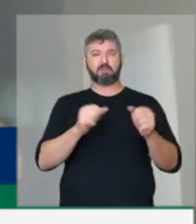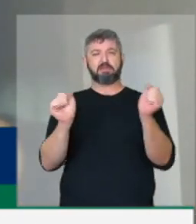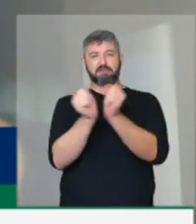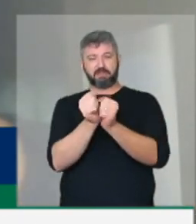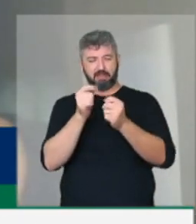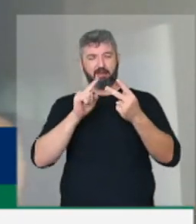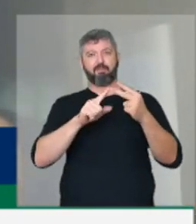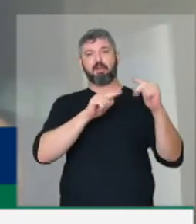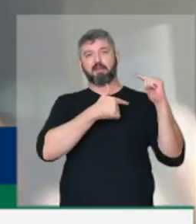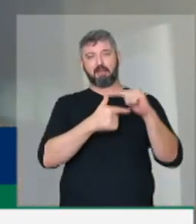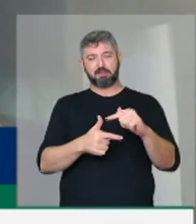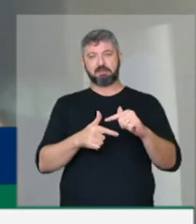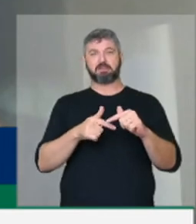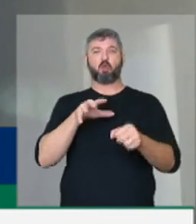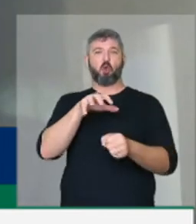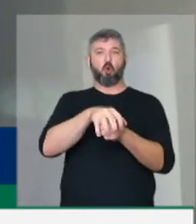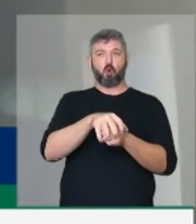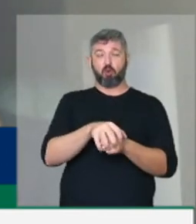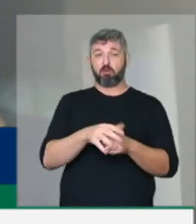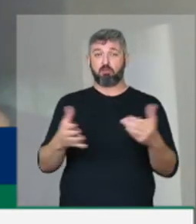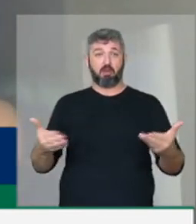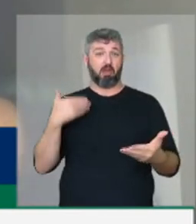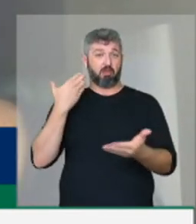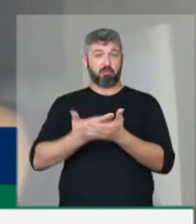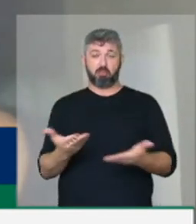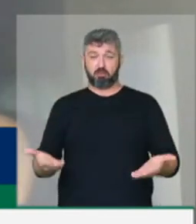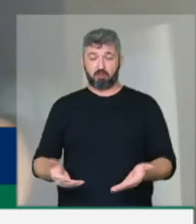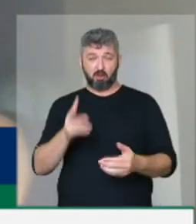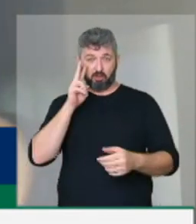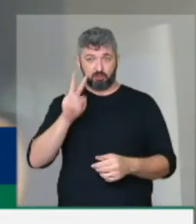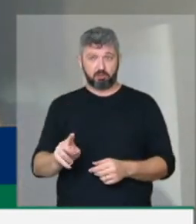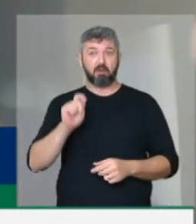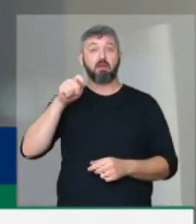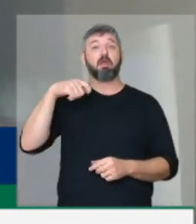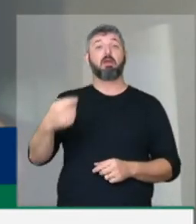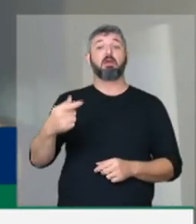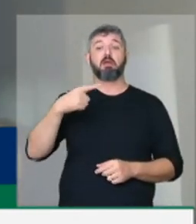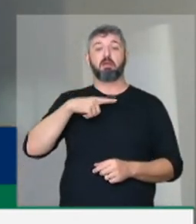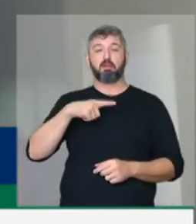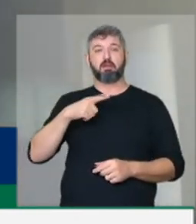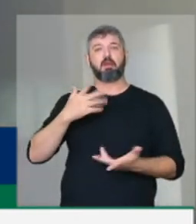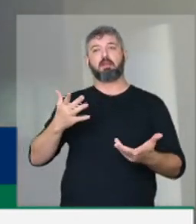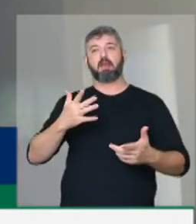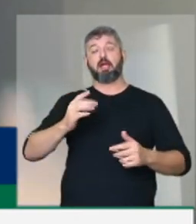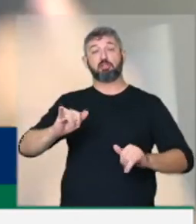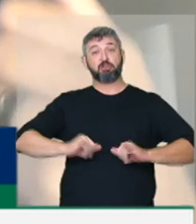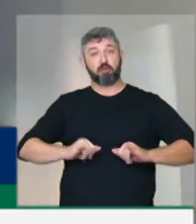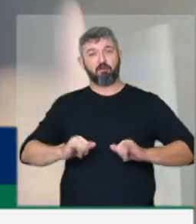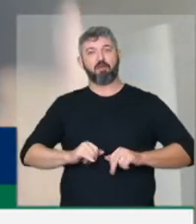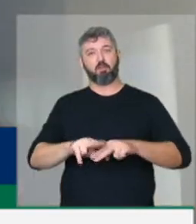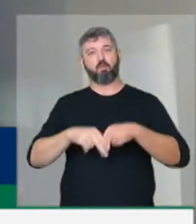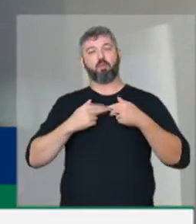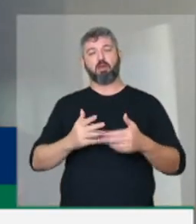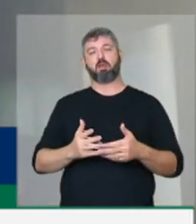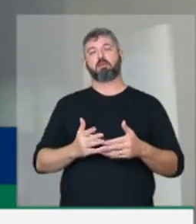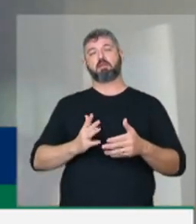COLONIAL... ELA... ELA ESTÁ EXPLÍCITA QUANDO A GENTE PEGAR QUEM É QUE ESTÁ LASCADO COM ESSA DESIGUALDADE HISTÓRICA. A PANDEMIA, SENHOR PRESIDENTE, ENCONTRA... ESTE